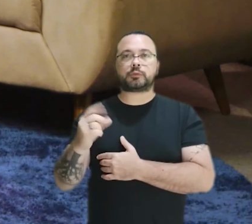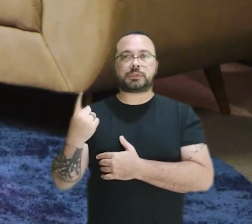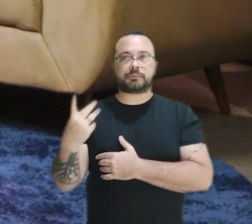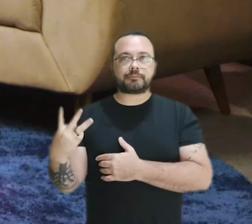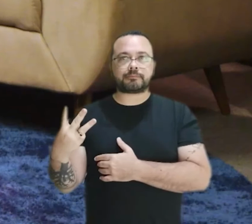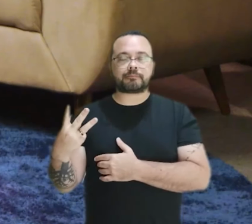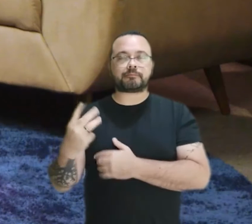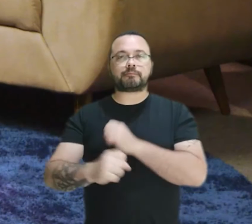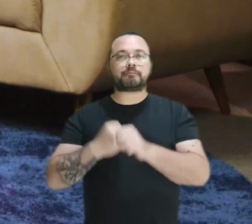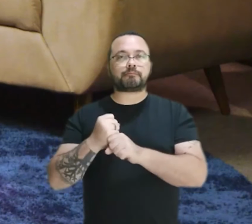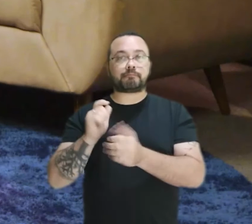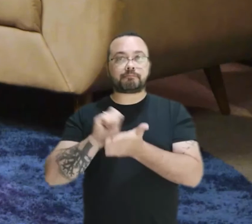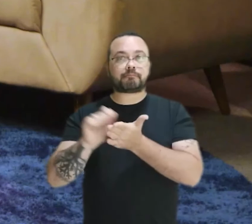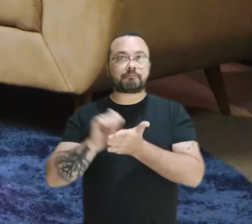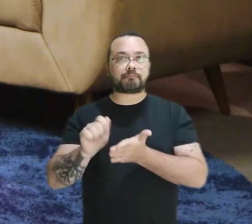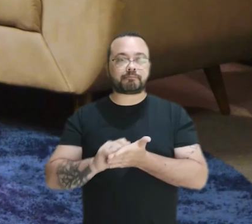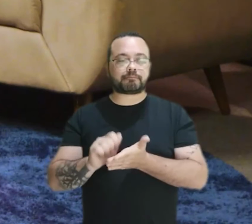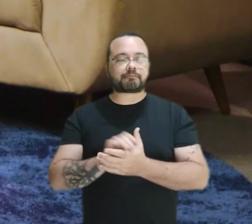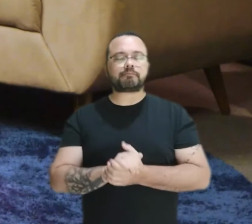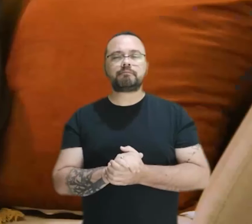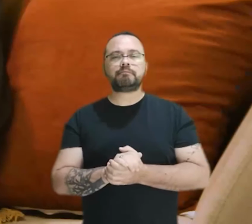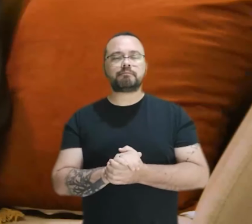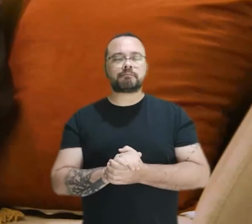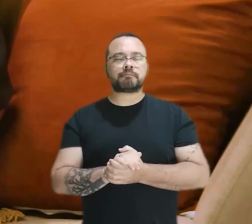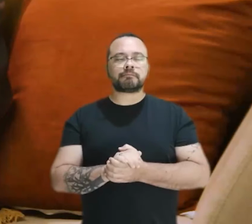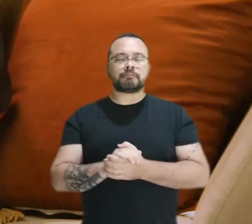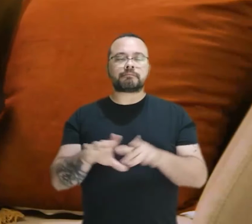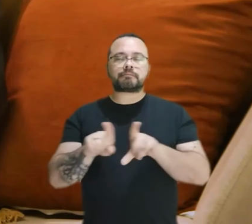e no meio, e... e depois, eu fiz um minilivro,